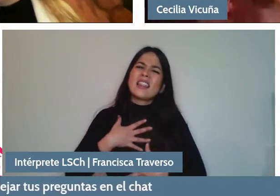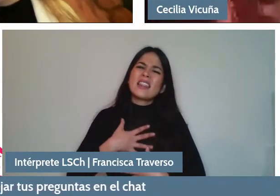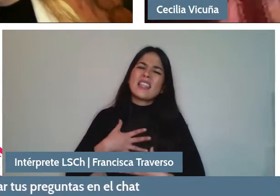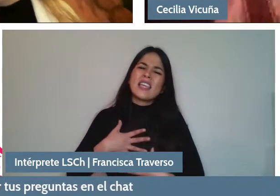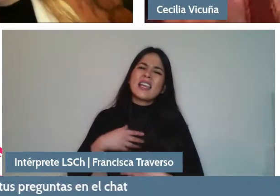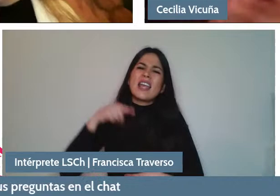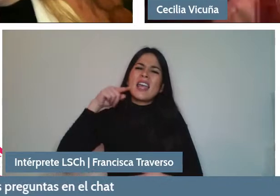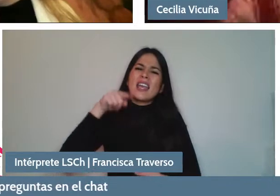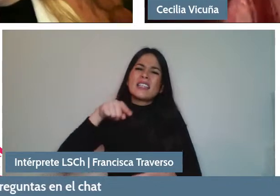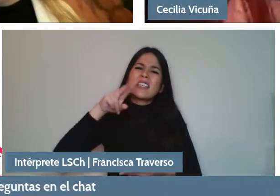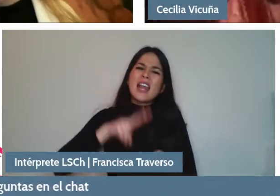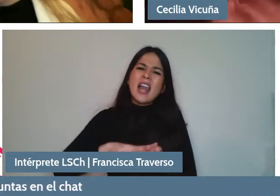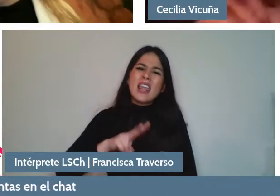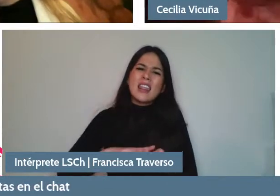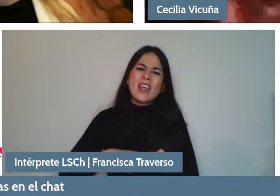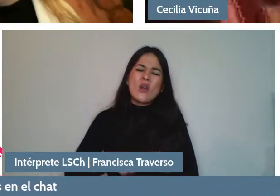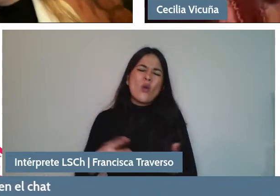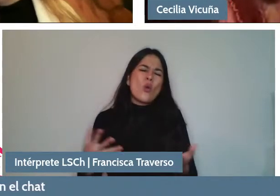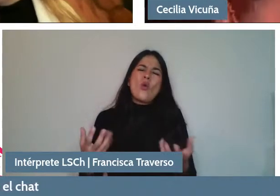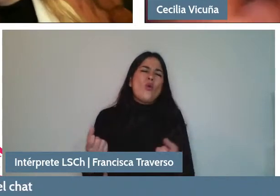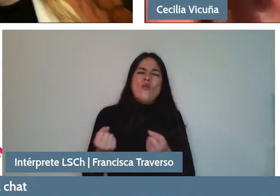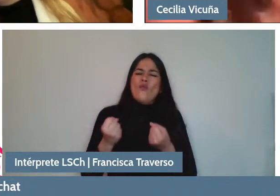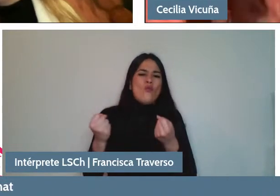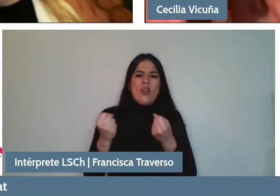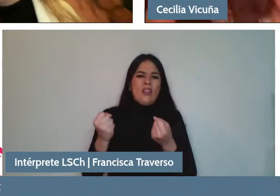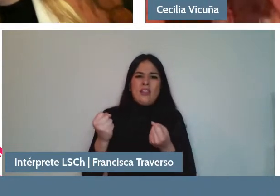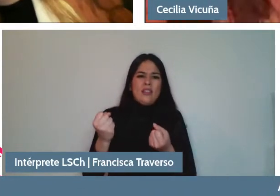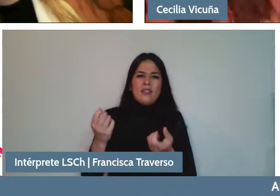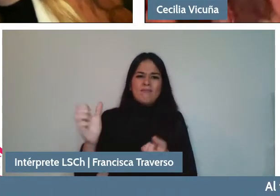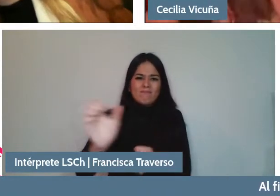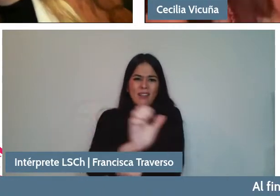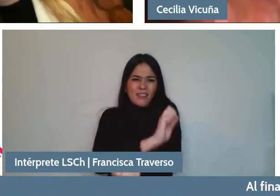ha sido una potencia energética sobrenatural qué es lo que es el Andes.